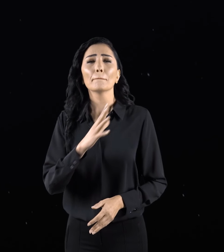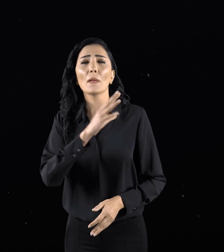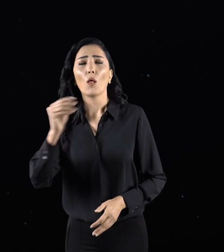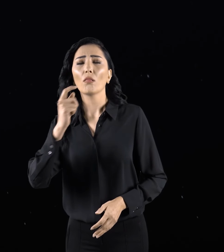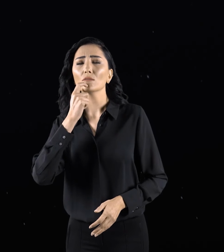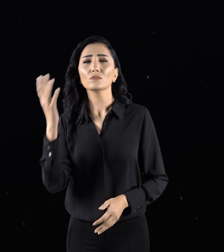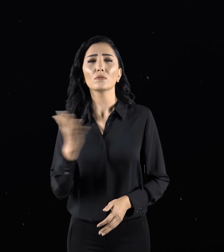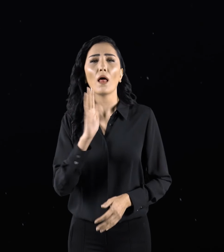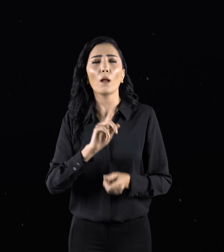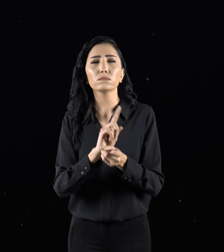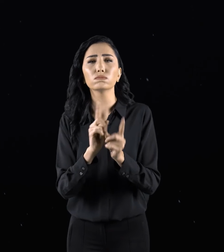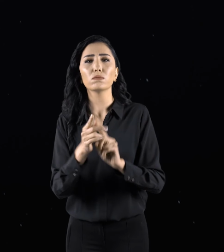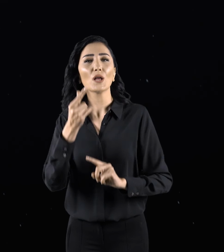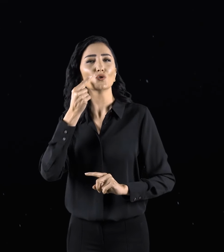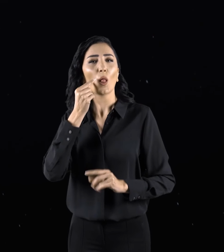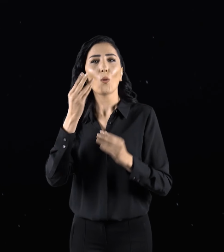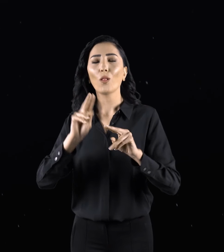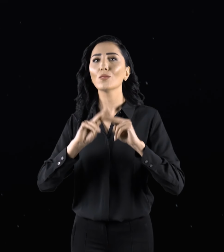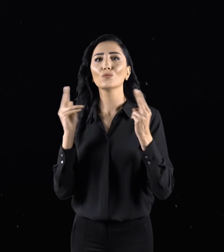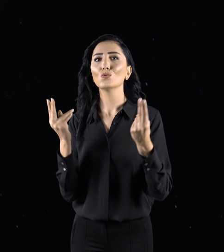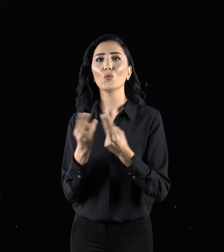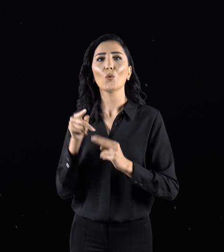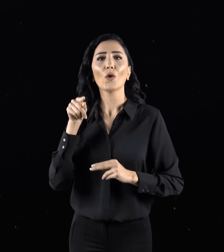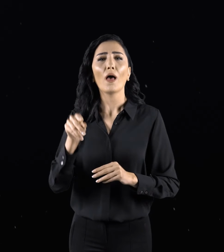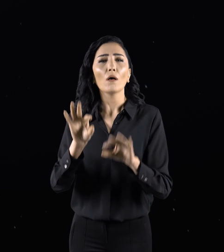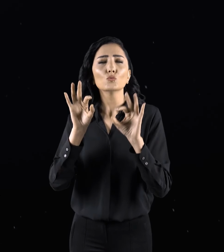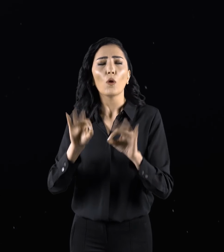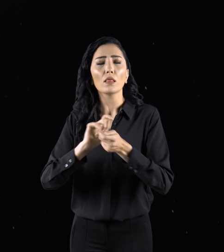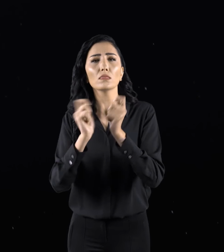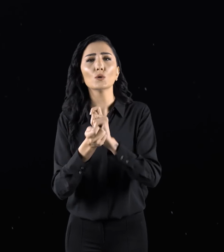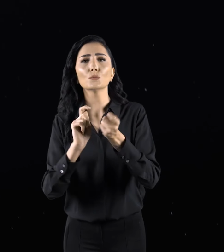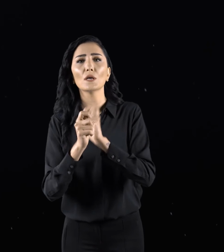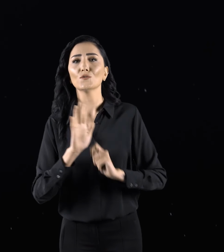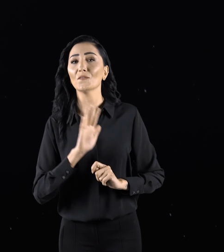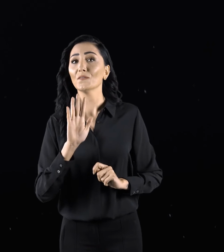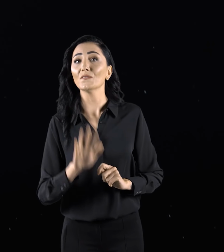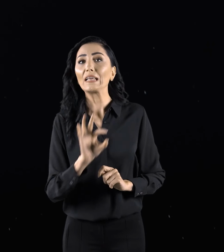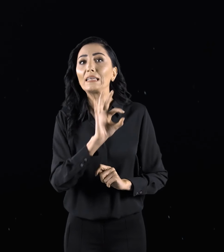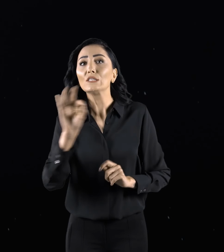Milyonlarca yıldır her türden canlıyı barındıran gezegenimiz, sürekli değişim içindedir.